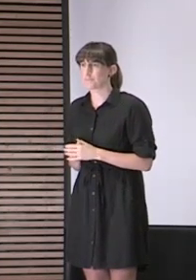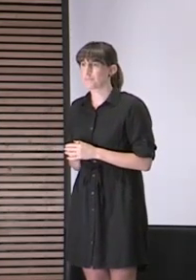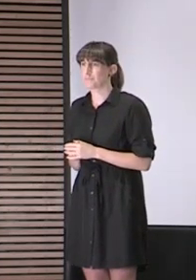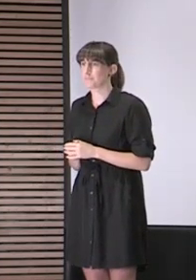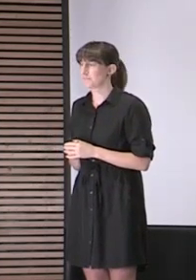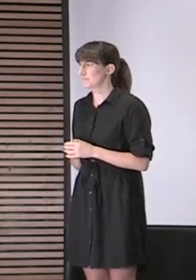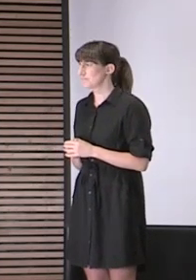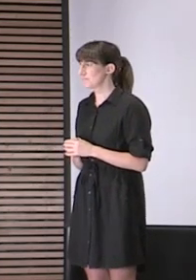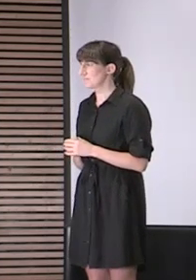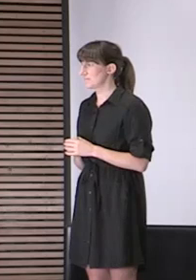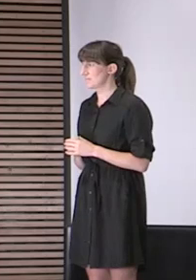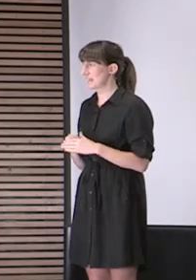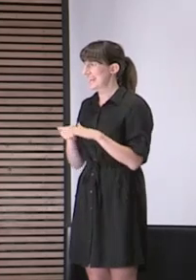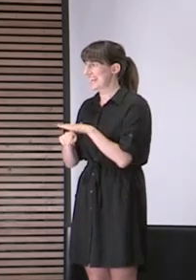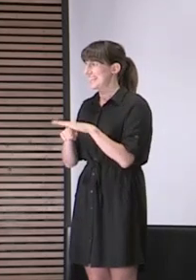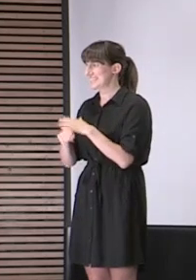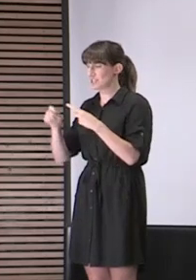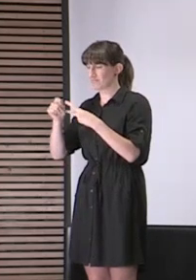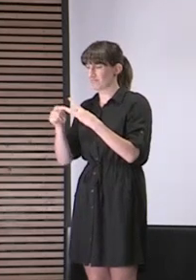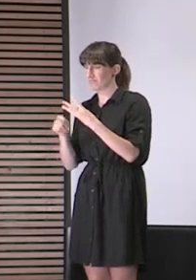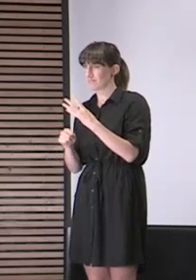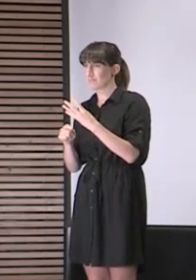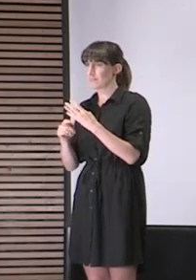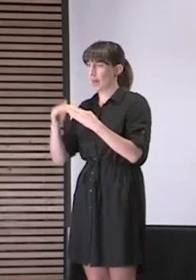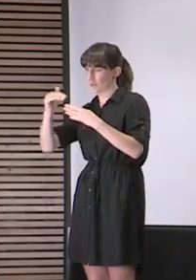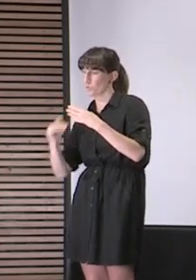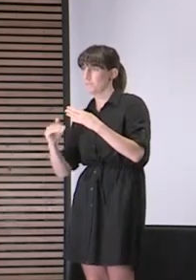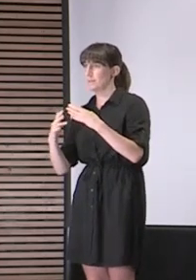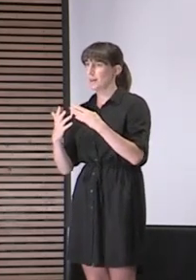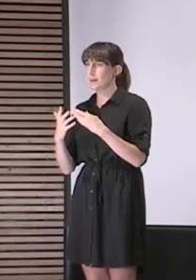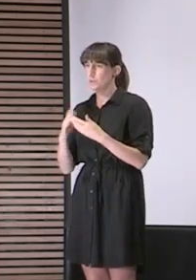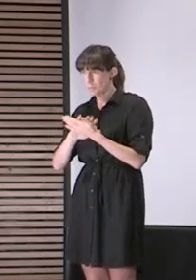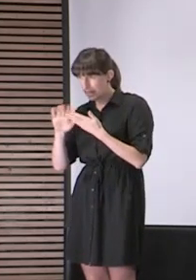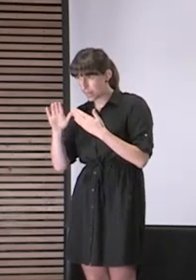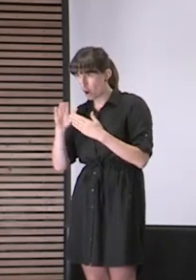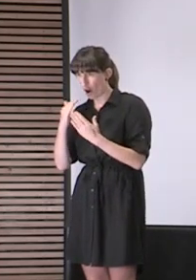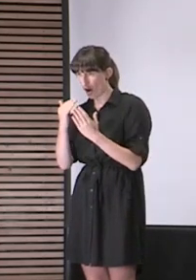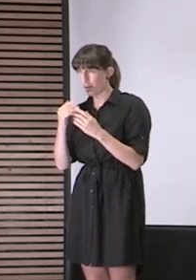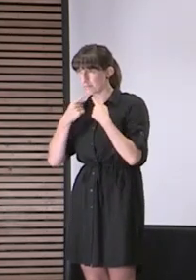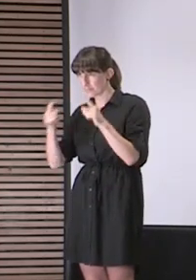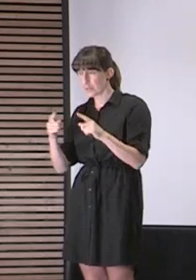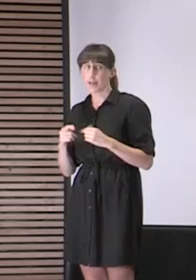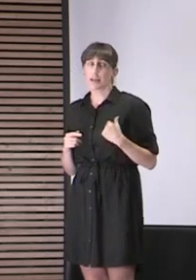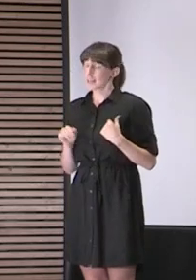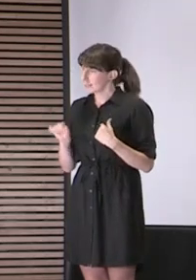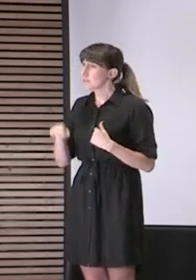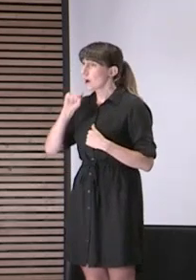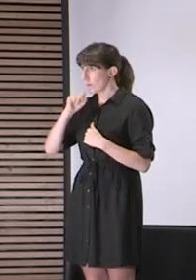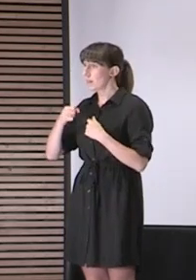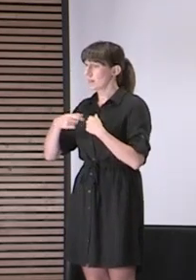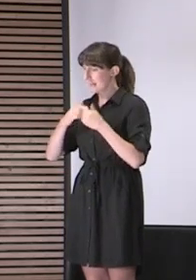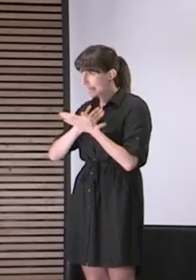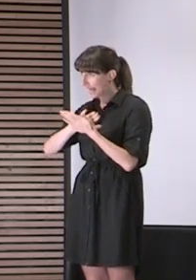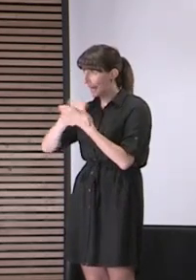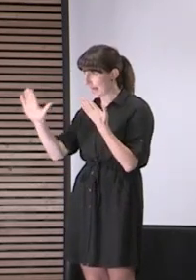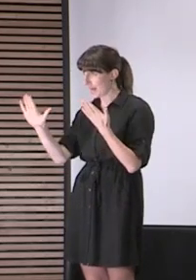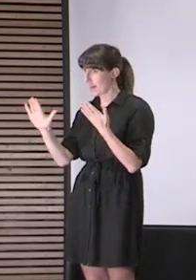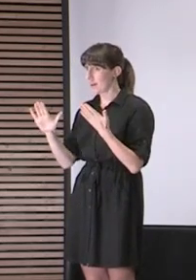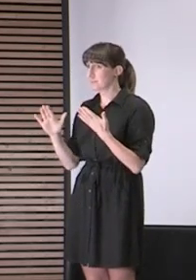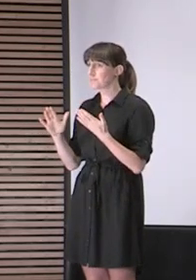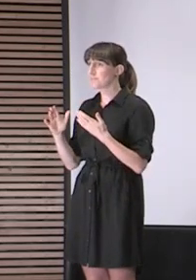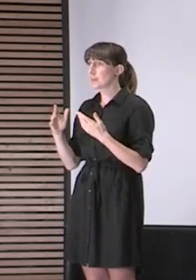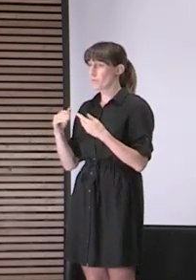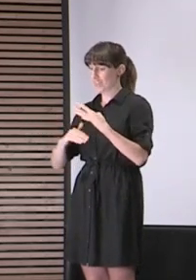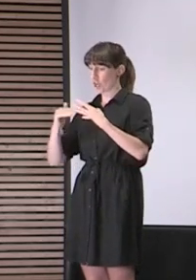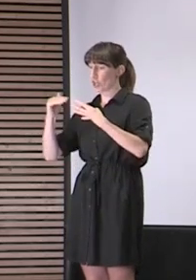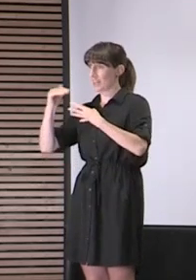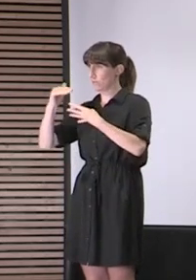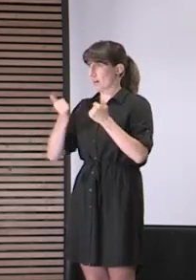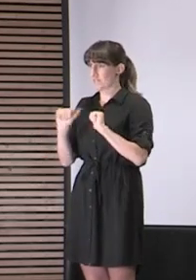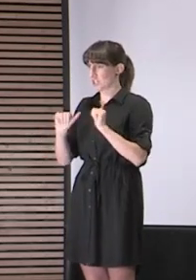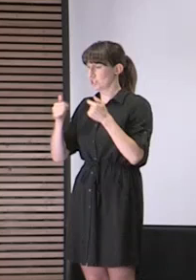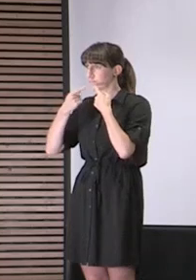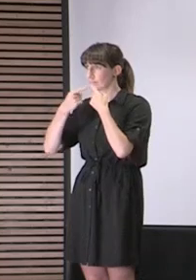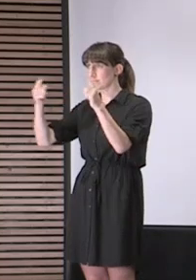Ben. ¿Busca publicar los